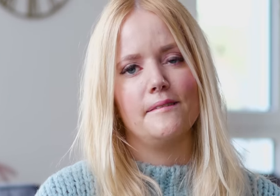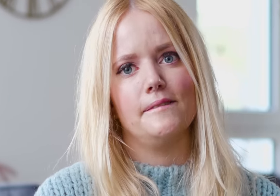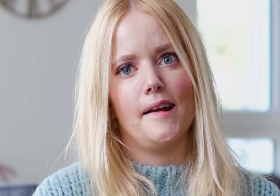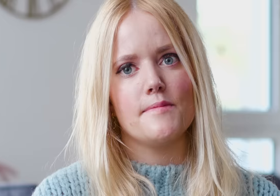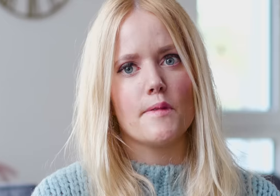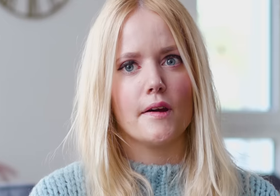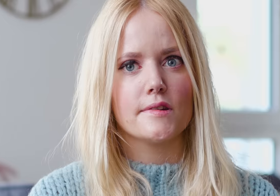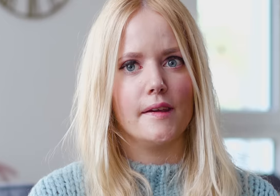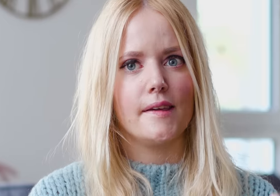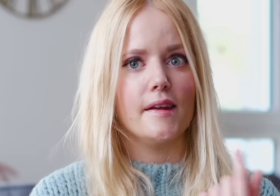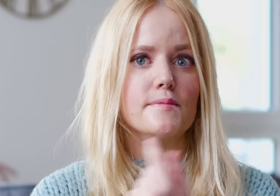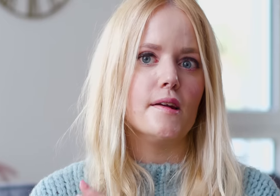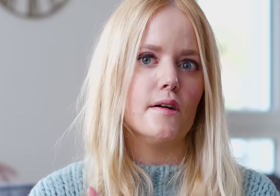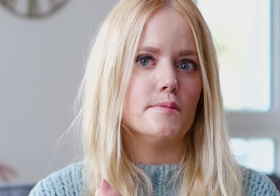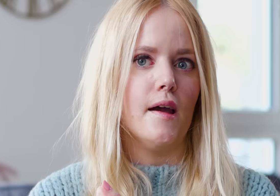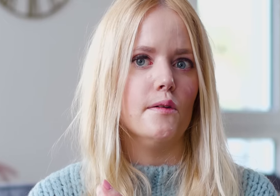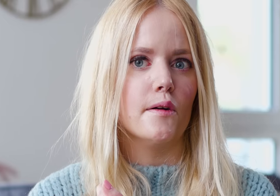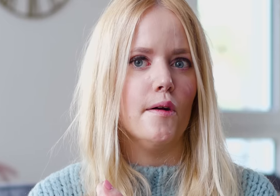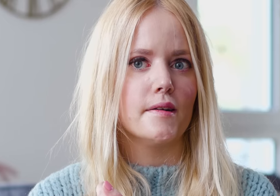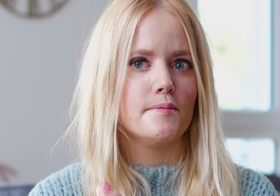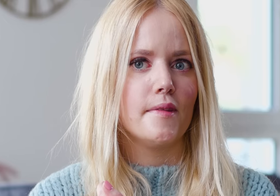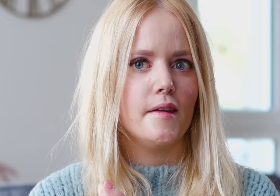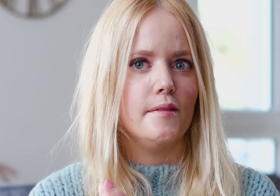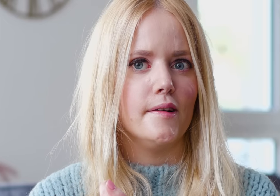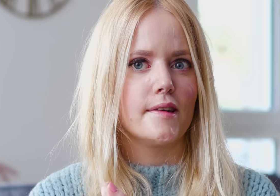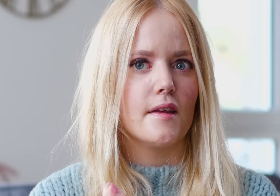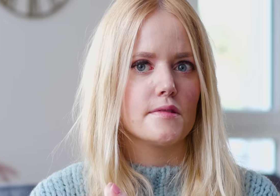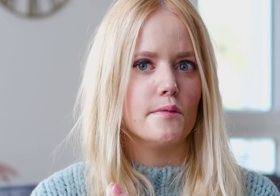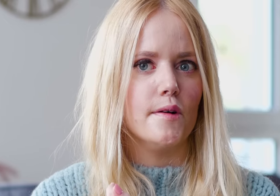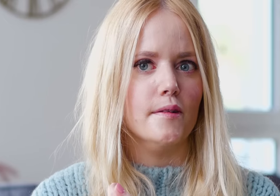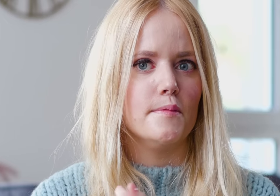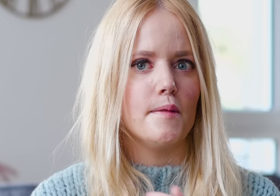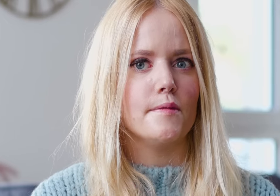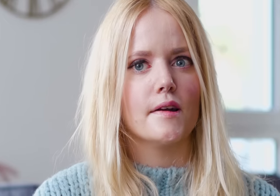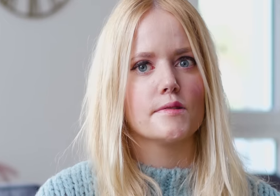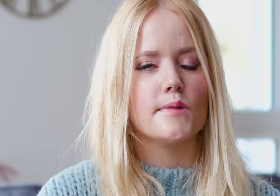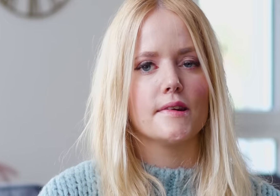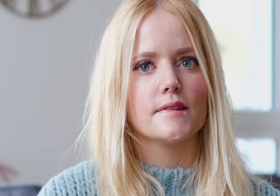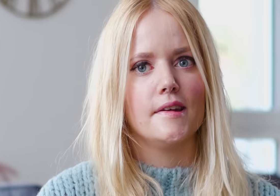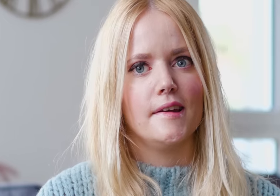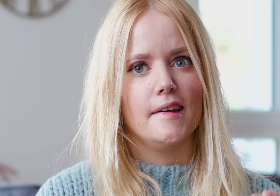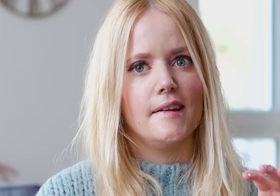weil bei mir war die Schwierigkeit, ich hab ja noch auf dem einen Ohr gehört, wo das gesetzt wurde. Und bei mir war das so,